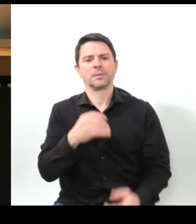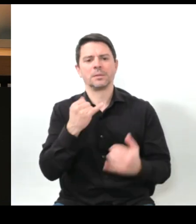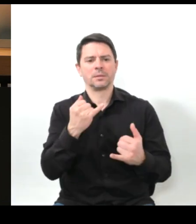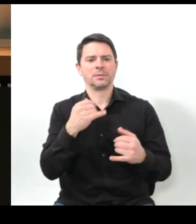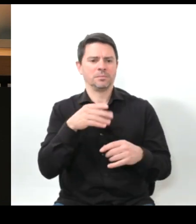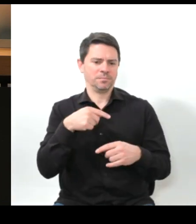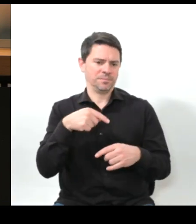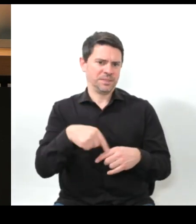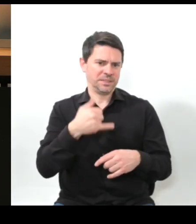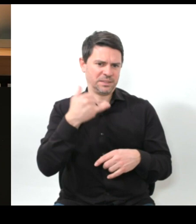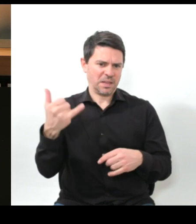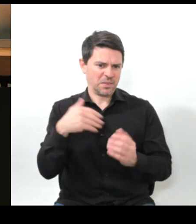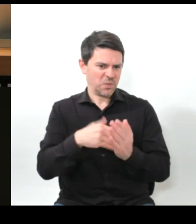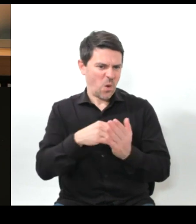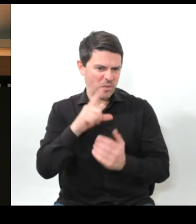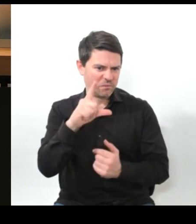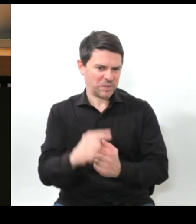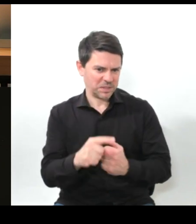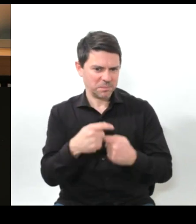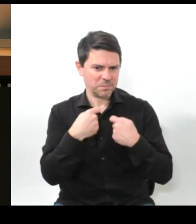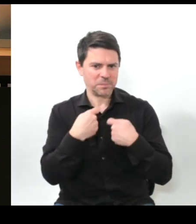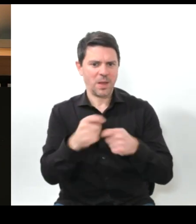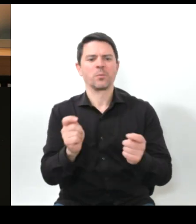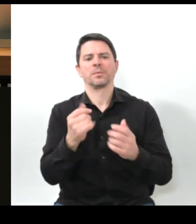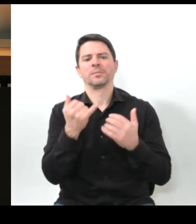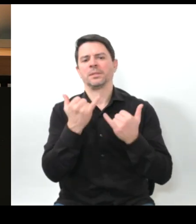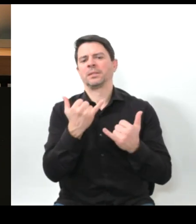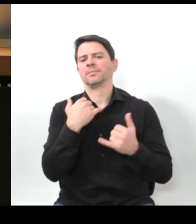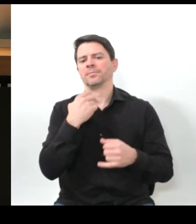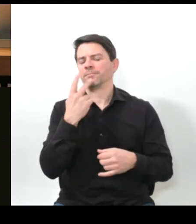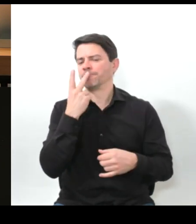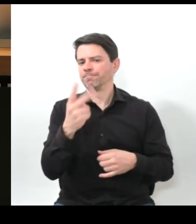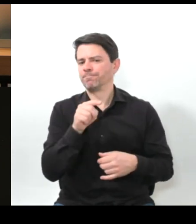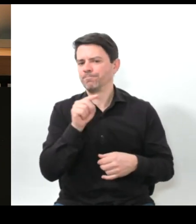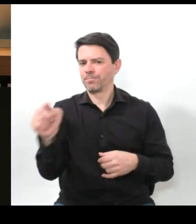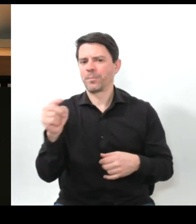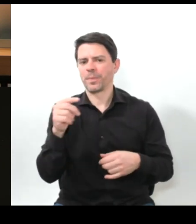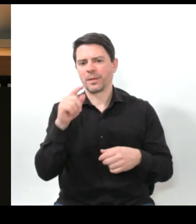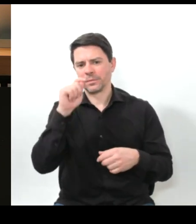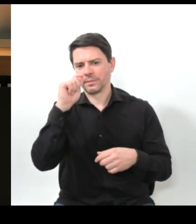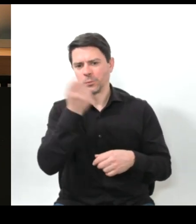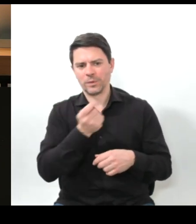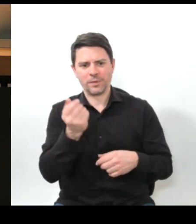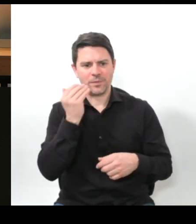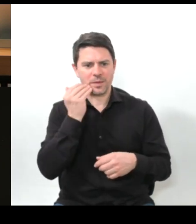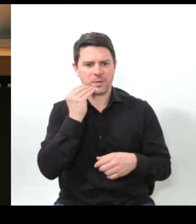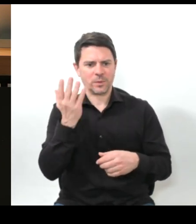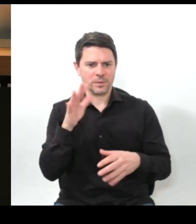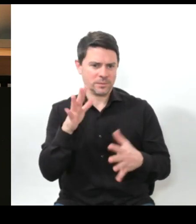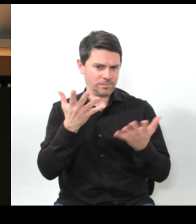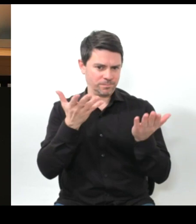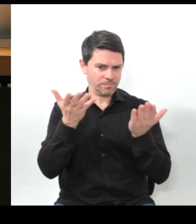sollen 5000 gebaut werden Im Jahre 2015. Bis heute haben sie es geschafft, 2700 zu bauen. Sieben Jahre später.